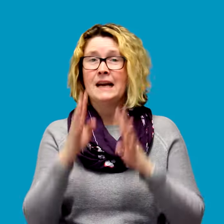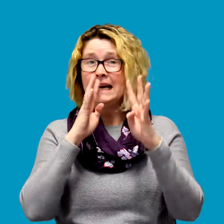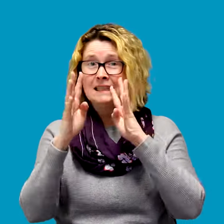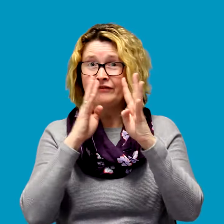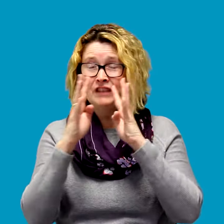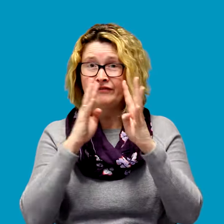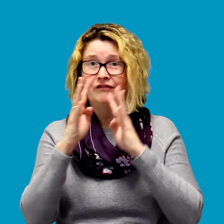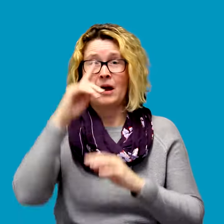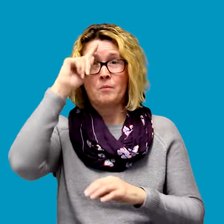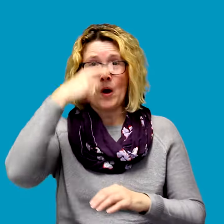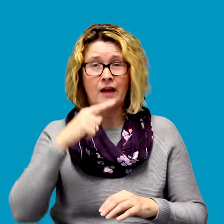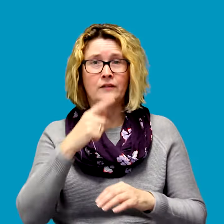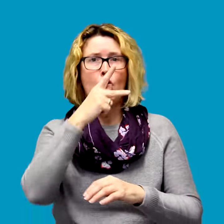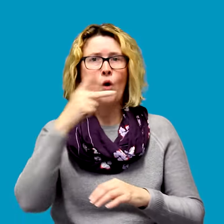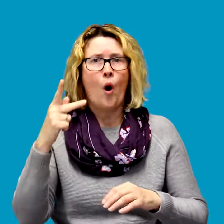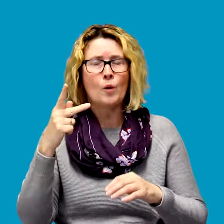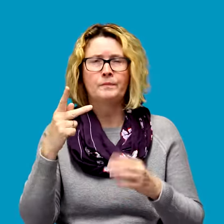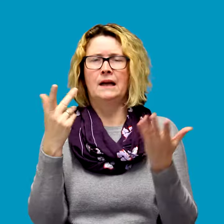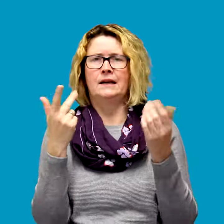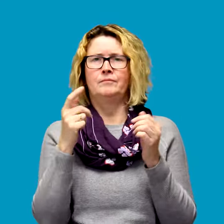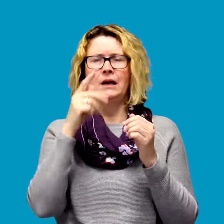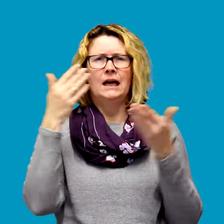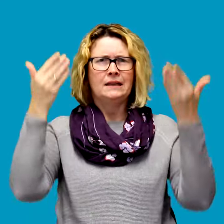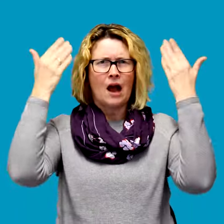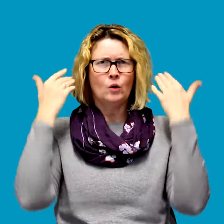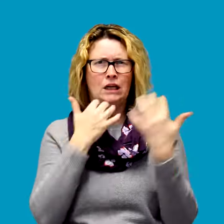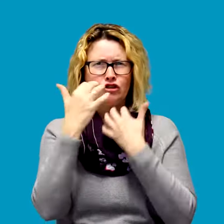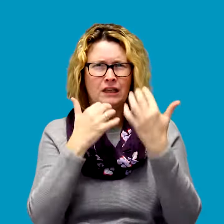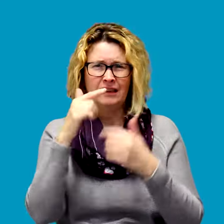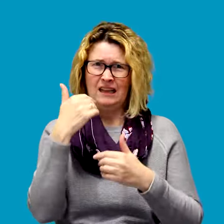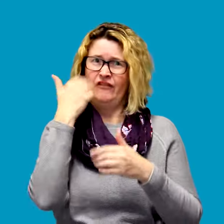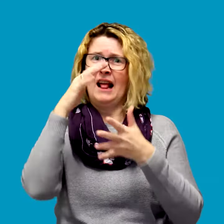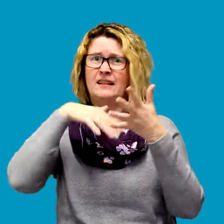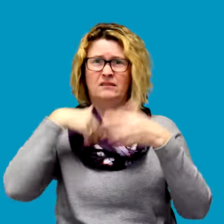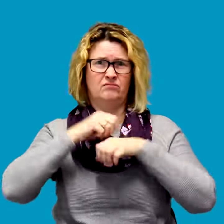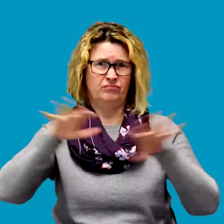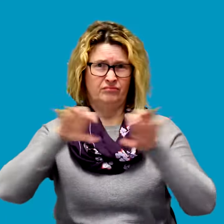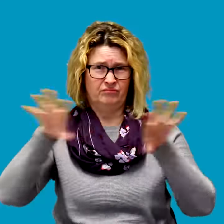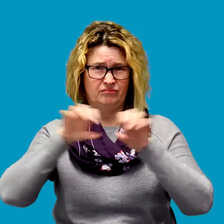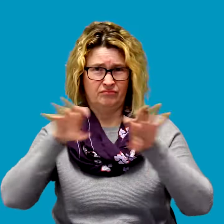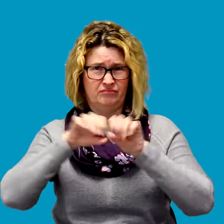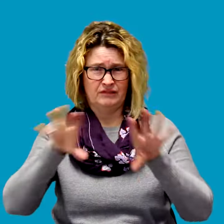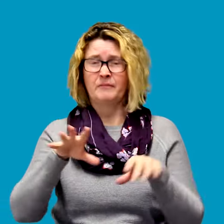Interviews Porträts Kolumnen Hintergrundgeschichten Wir haben in diesem Jahr wieder viele Texte veröffentlicht.